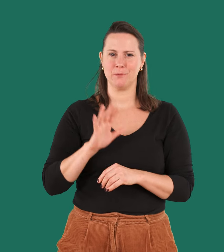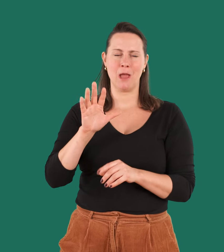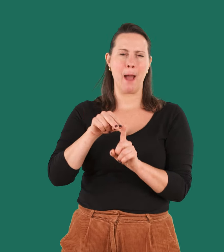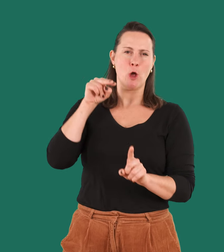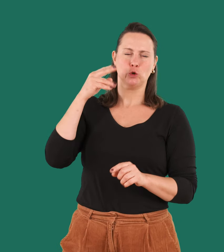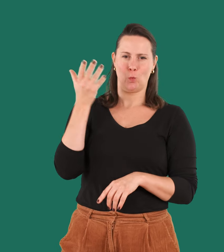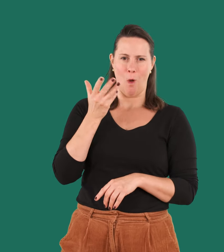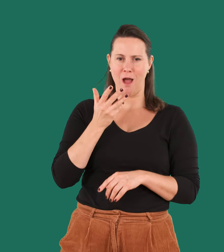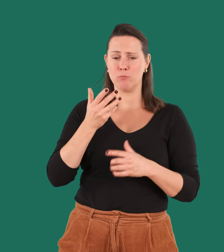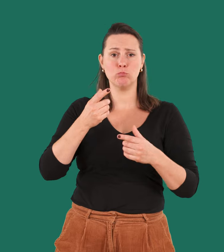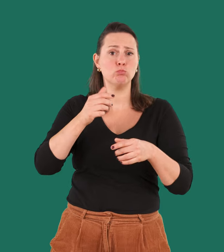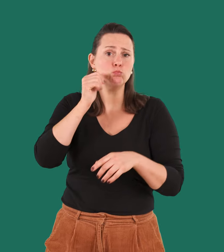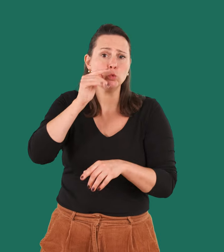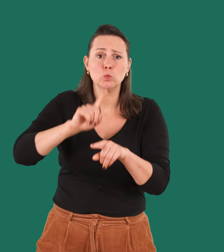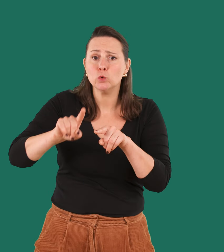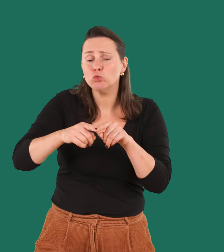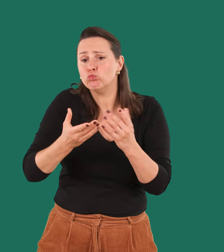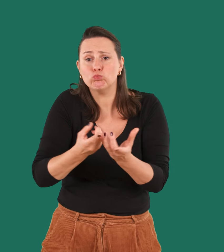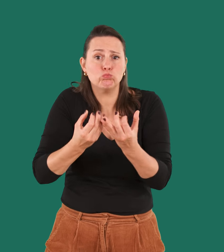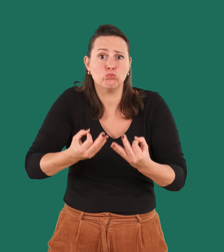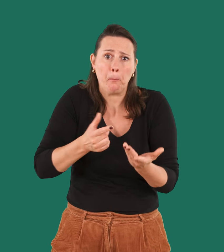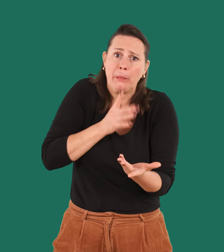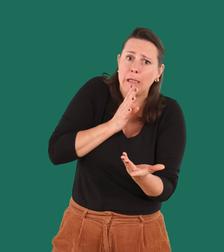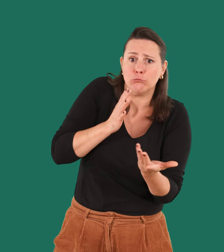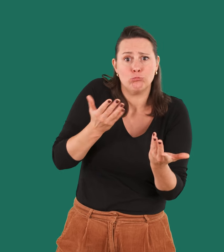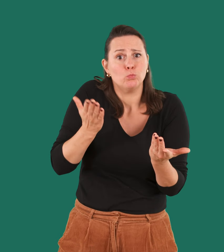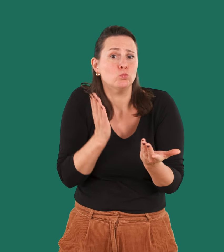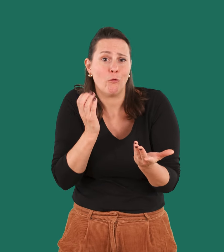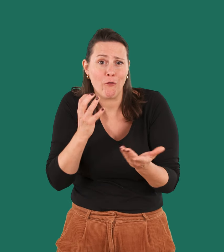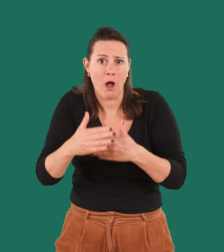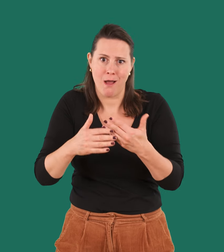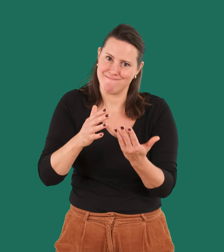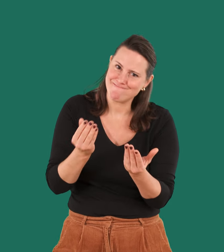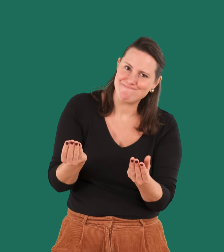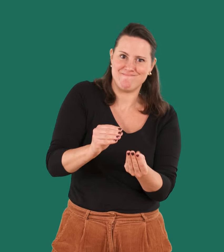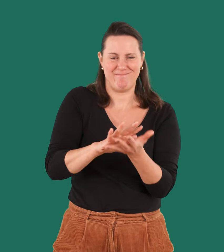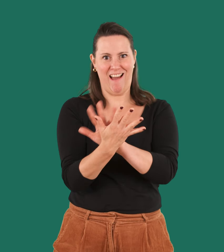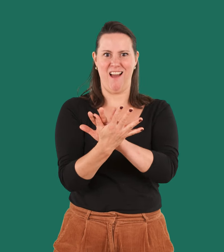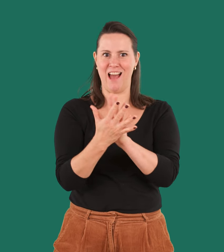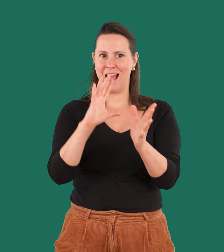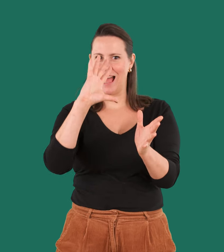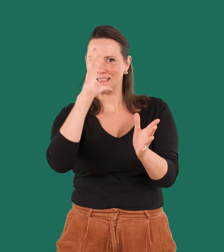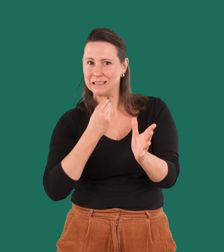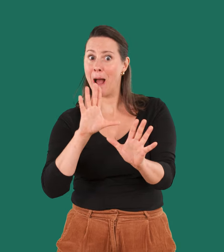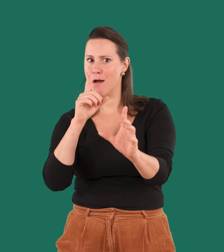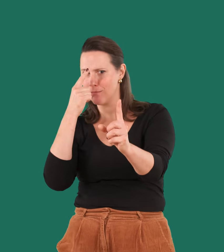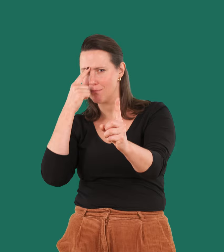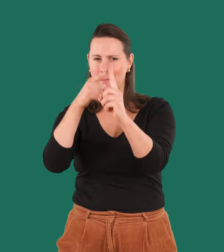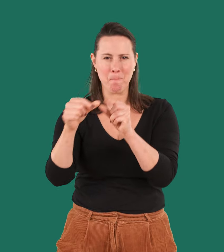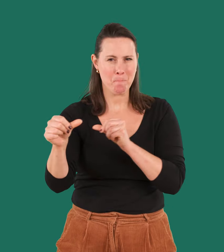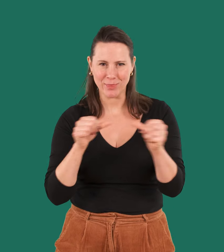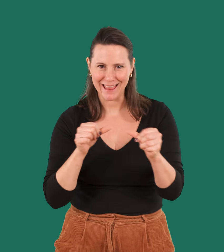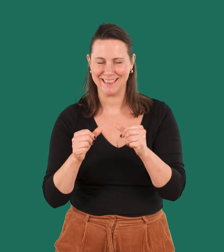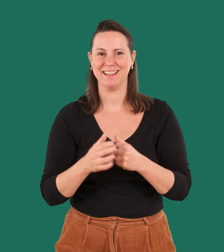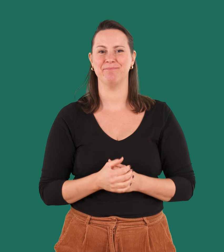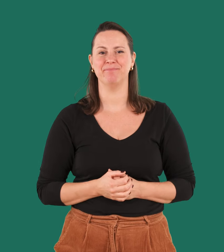proposant des approches fonctionnelles et esthétiques modernes.